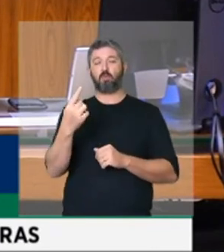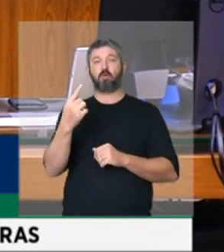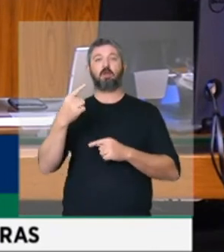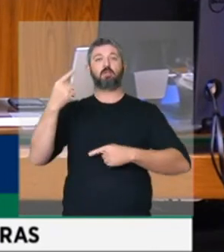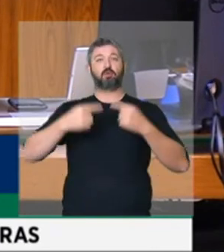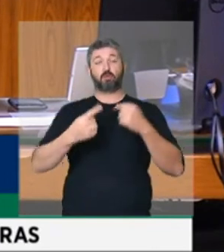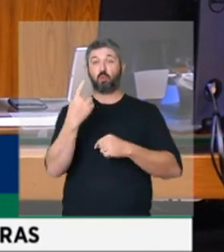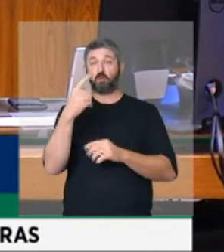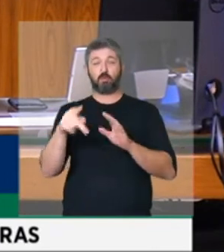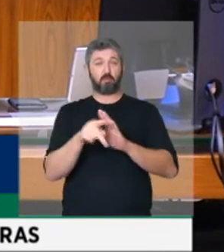1031/21 DISCUSSÃO EM TURNO ÚNICO DA MEDIDA PROVISÓRIA N